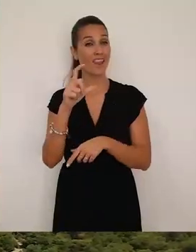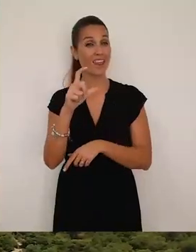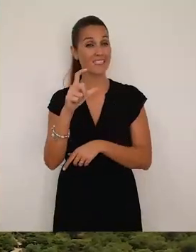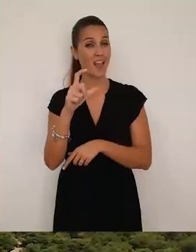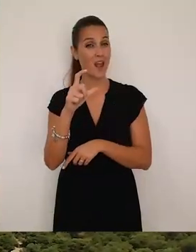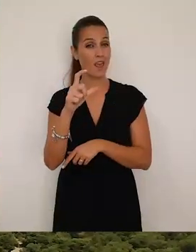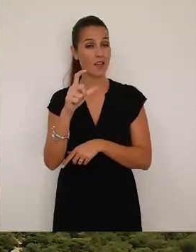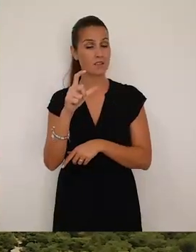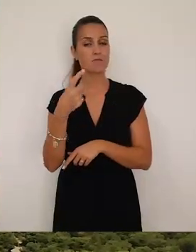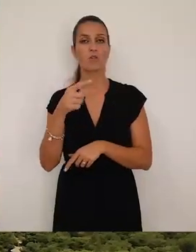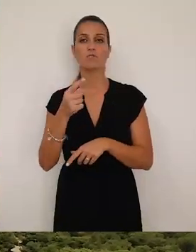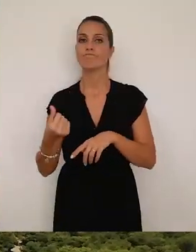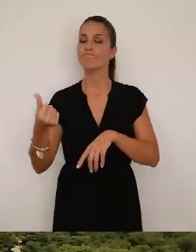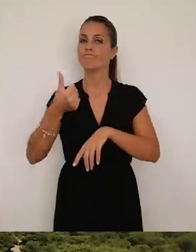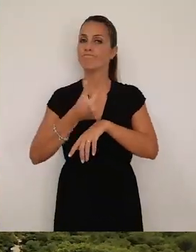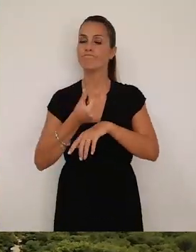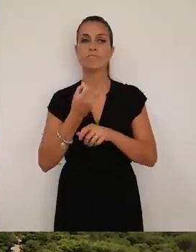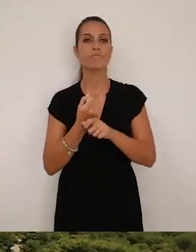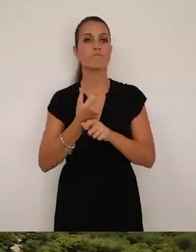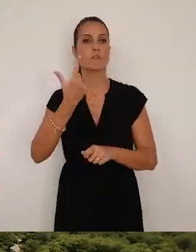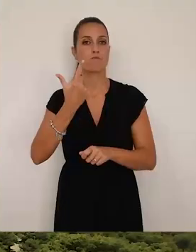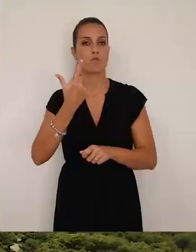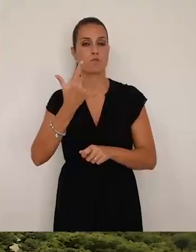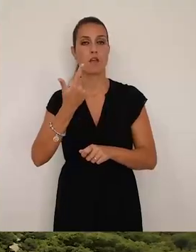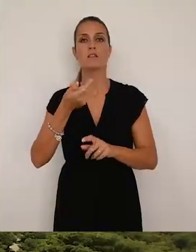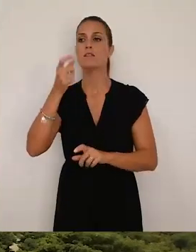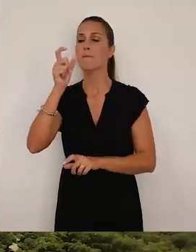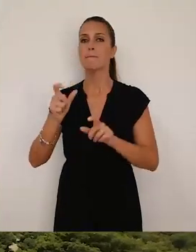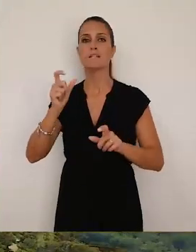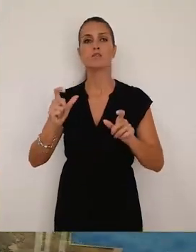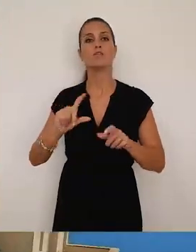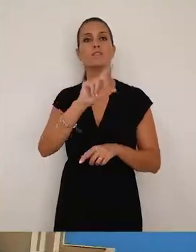Ma è nel cristianesimo che Leuca assume il ruolo rappresentativo della devozione mariana